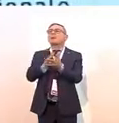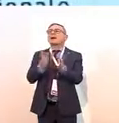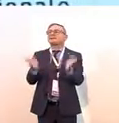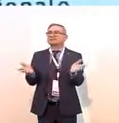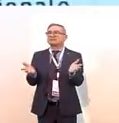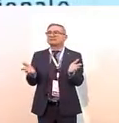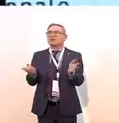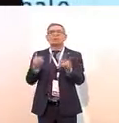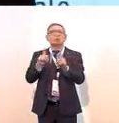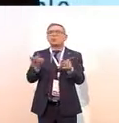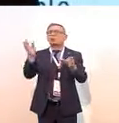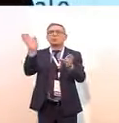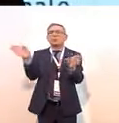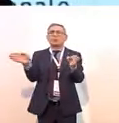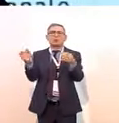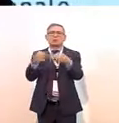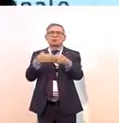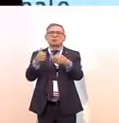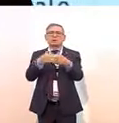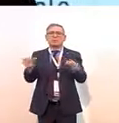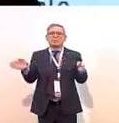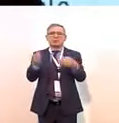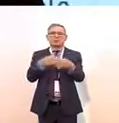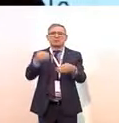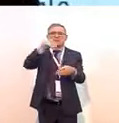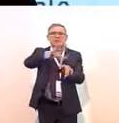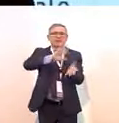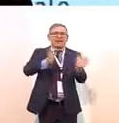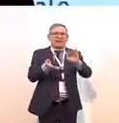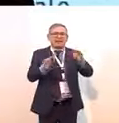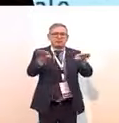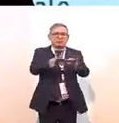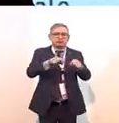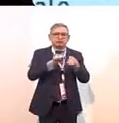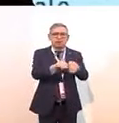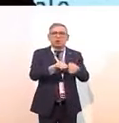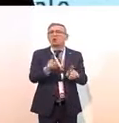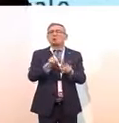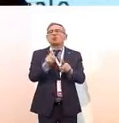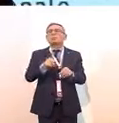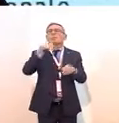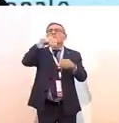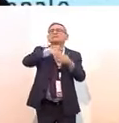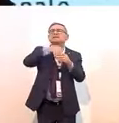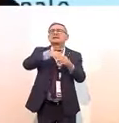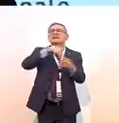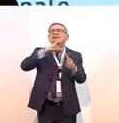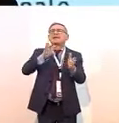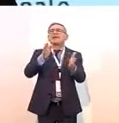in un pacchetto e messo da parte, non va inserito nei trattati perché il fiscal compact rappresenta